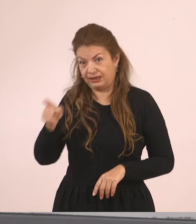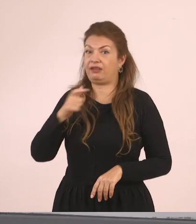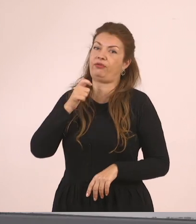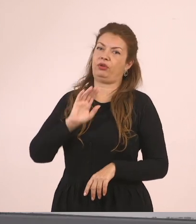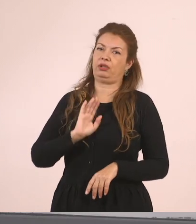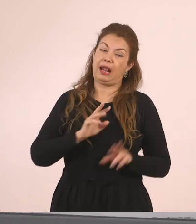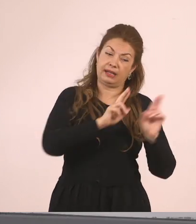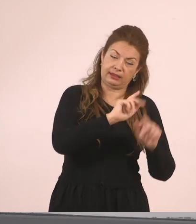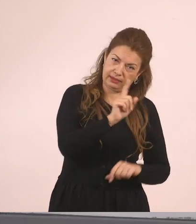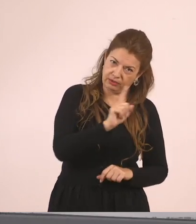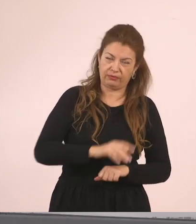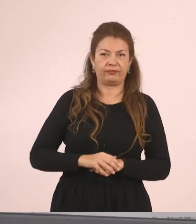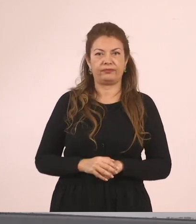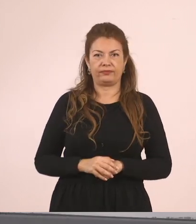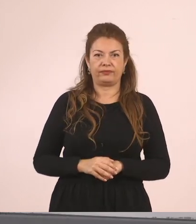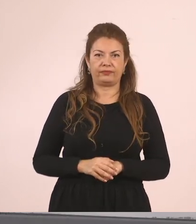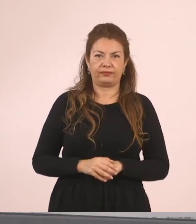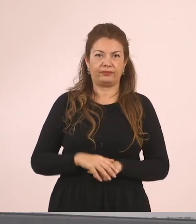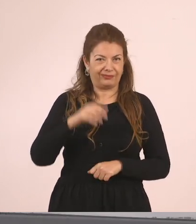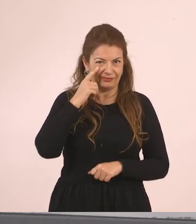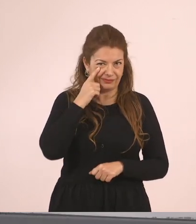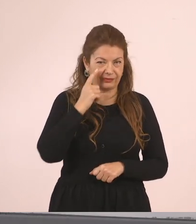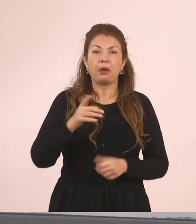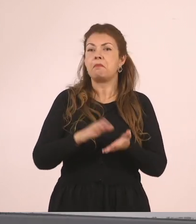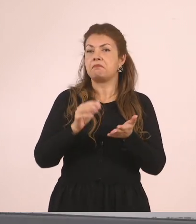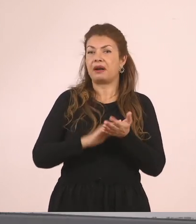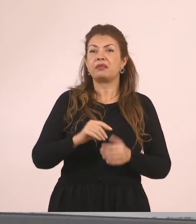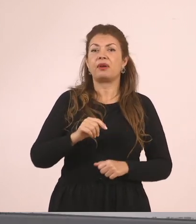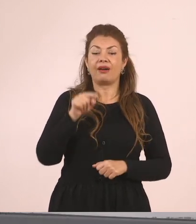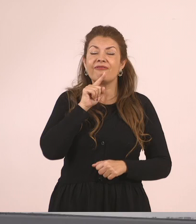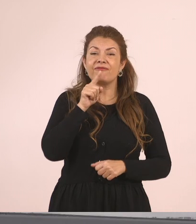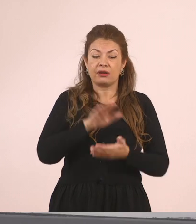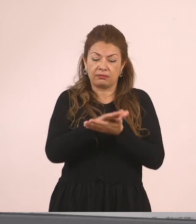Για να δω... Σε Ενεργητική θα είχα το ρήμα...